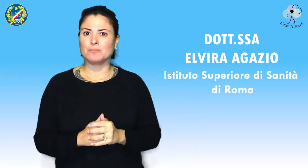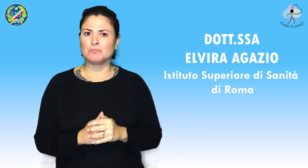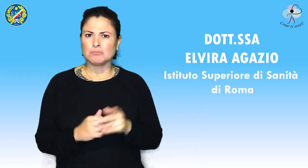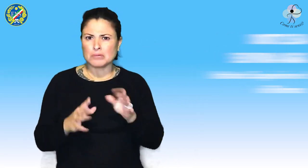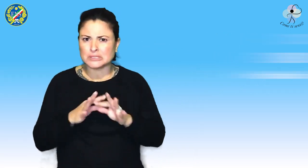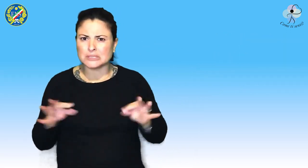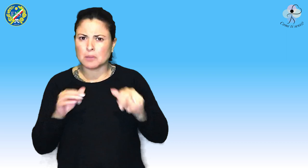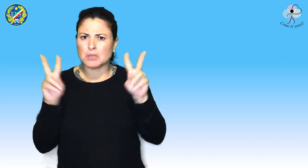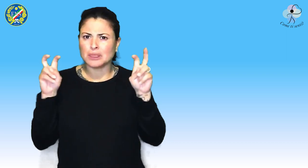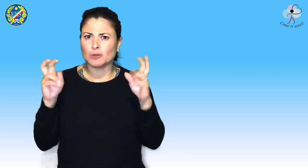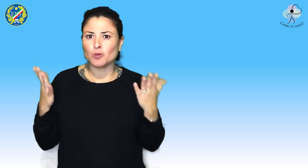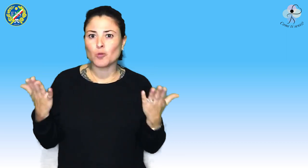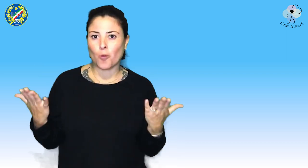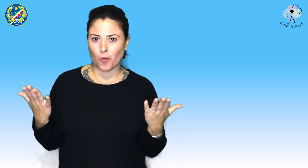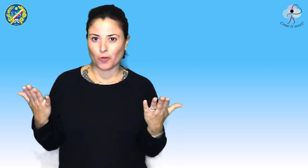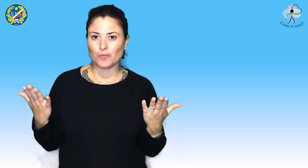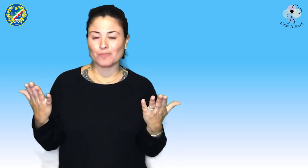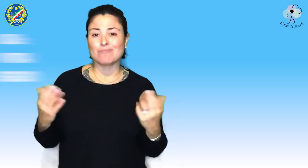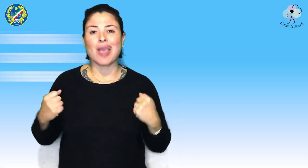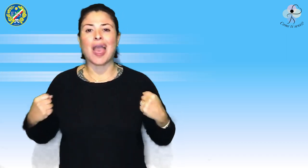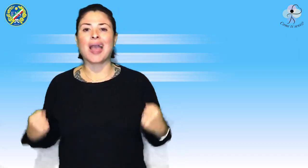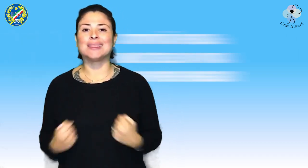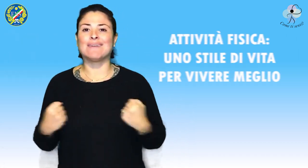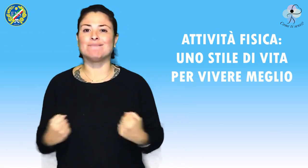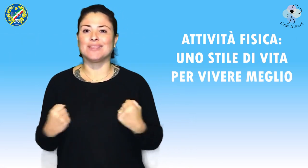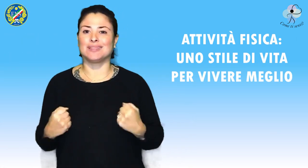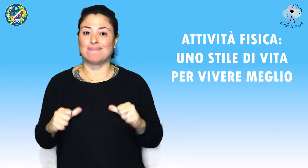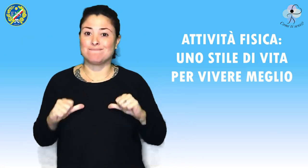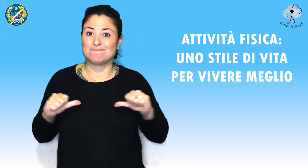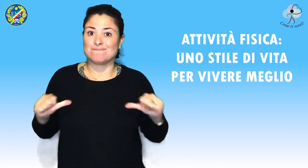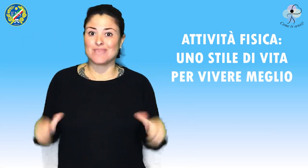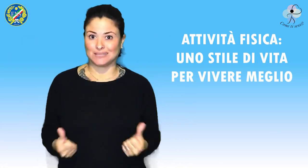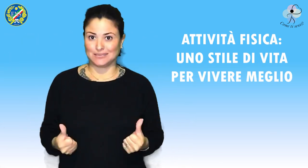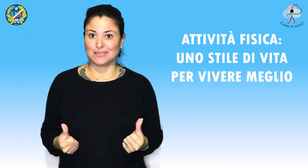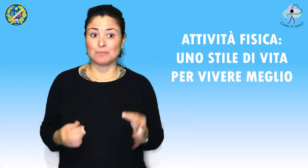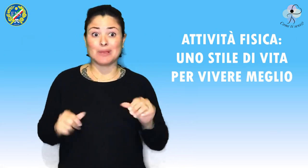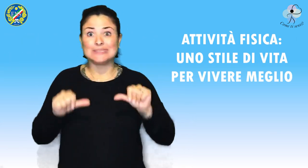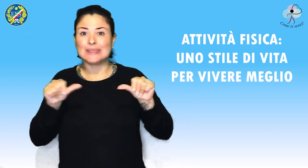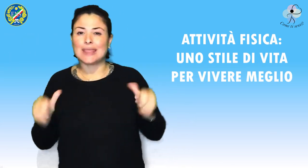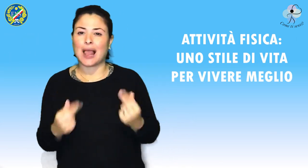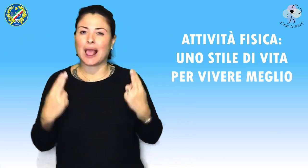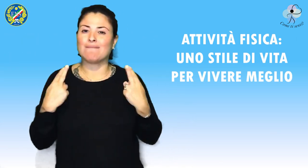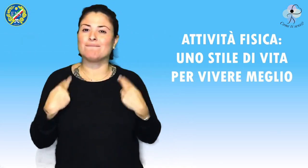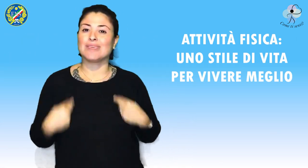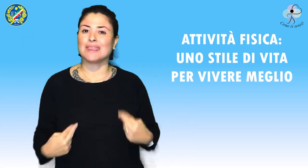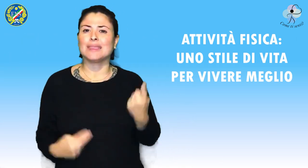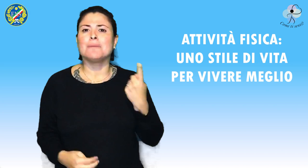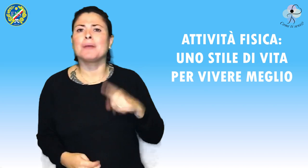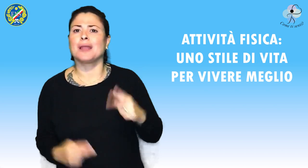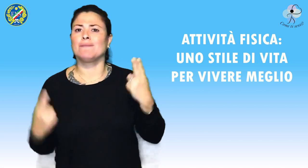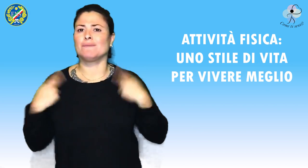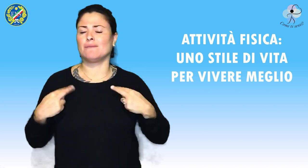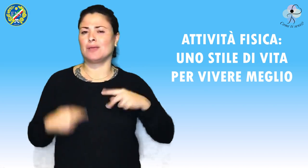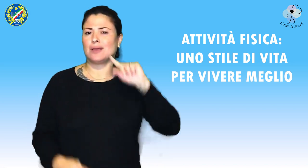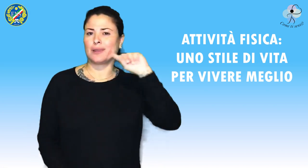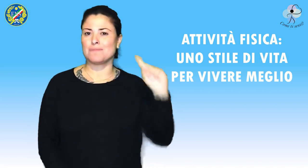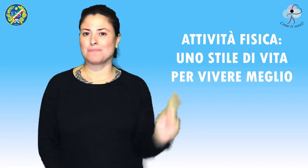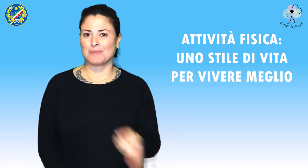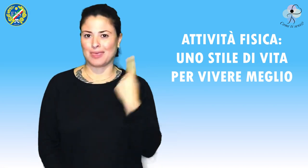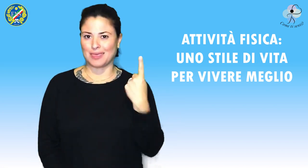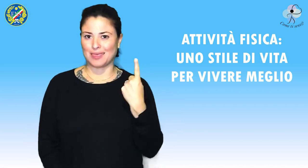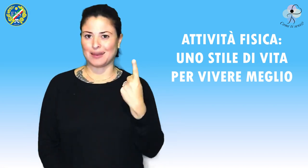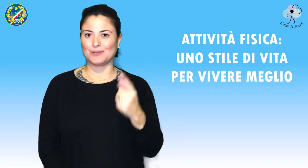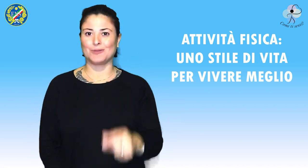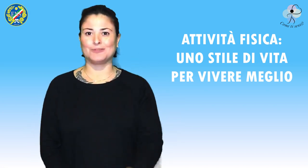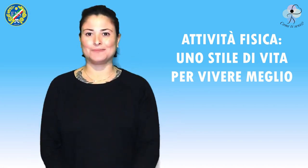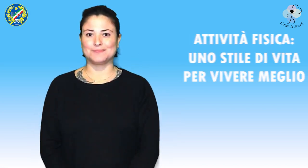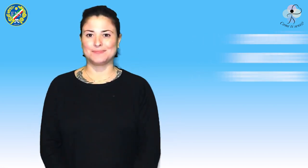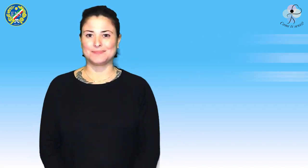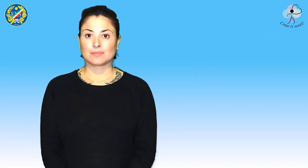Il titolo del suo seminario sarà “Attività fisica: uno stile di vita per vivere meglio”.